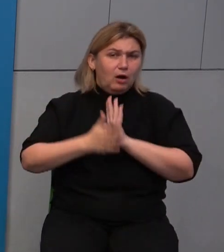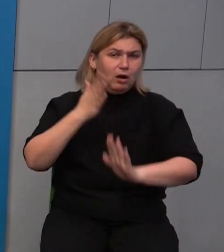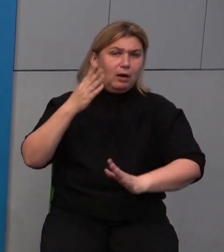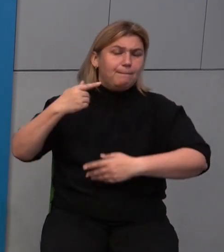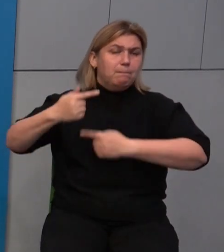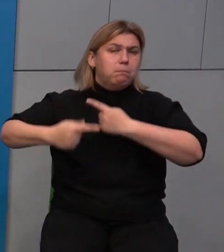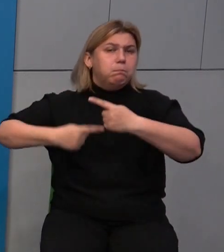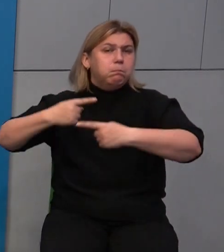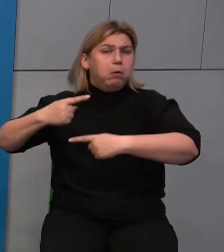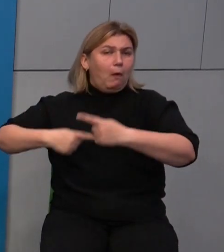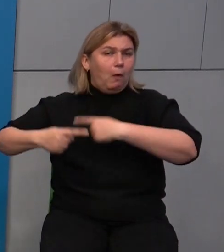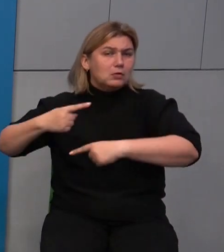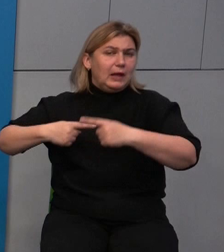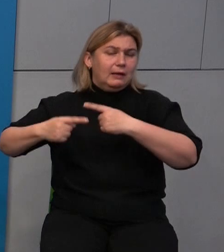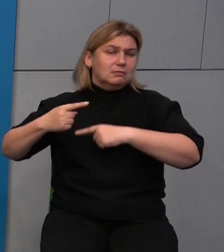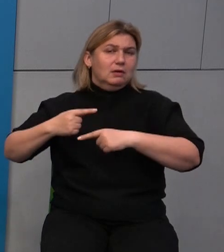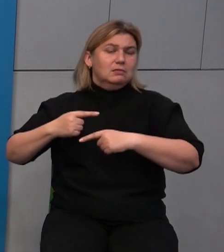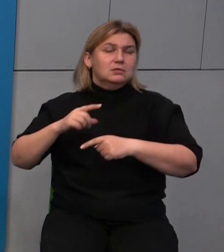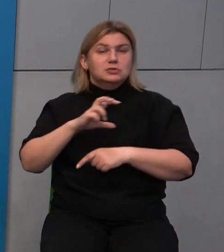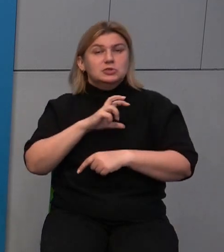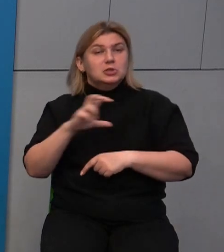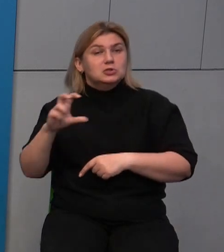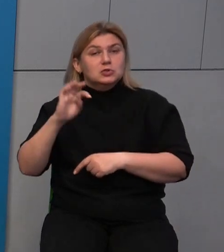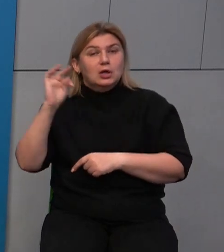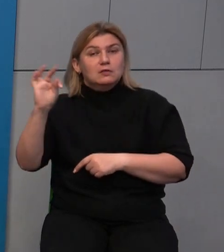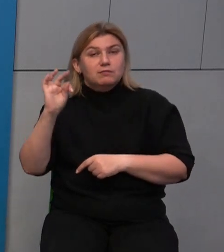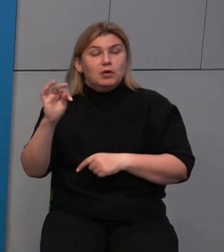Czy to była jego przede wszystkim taka strategia autobiograficzna do tego,